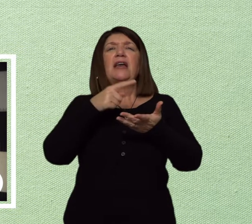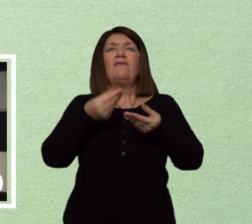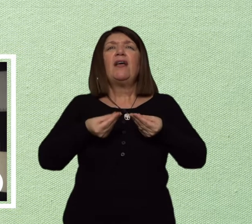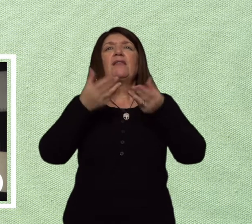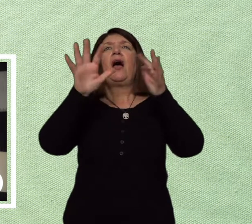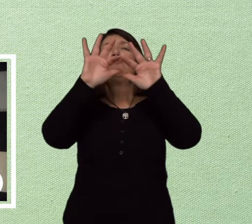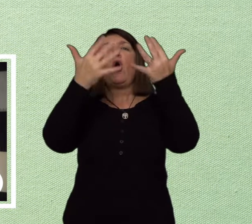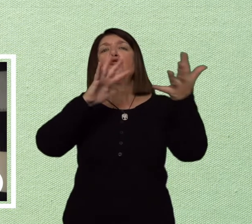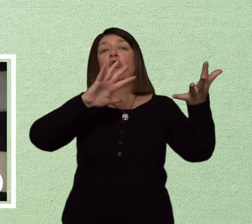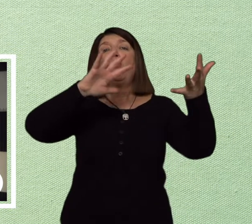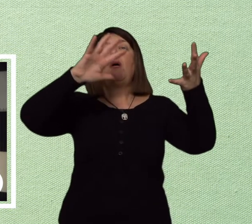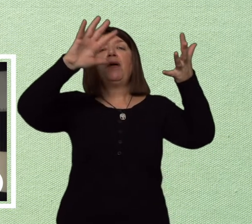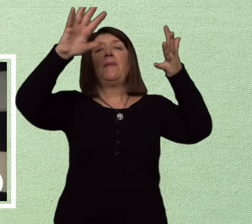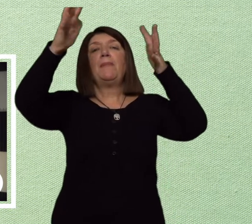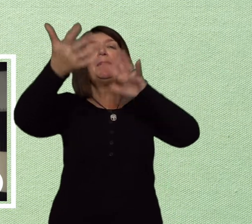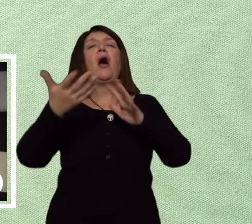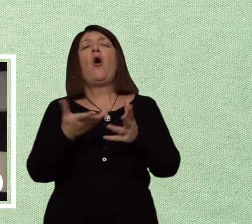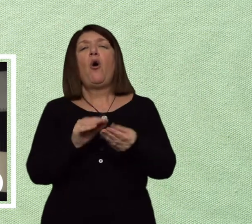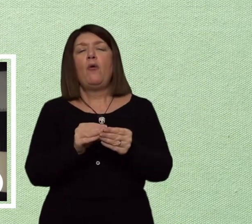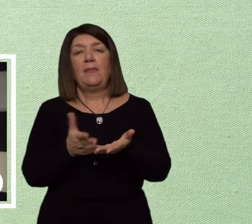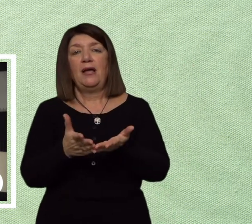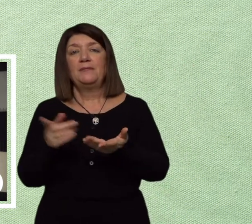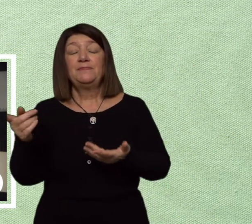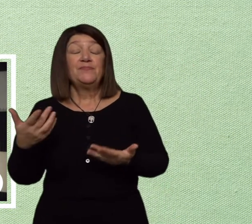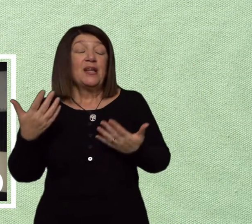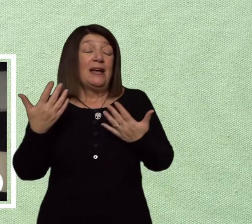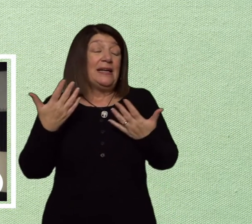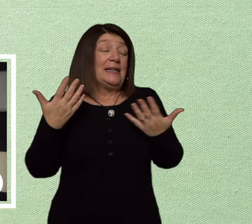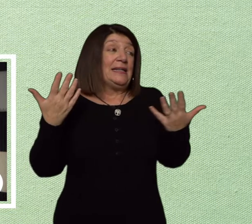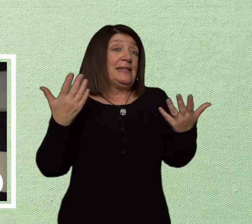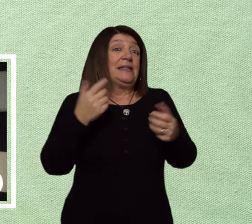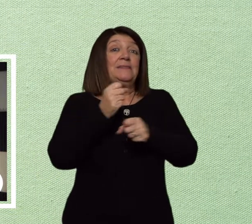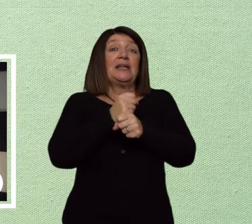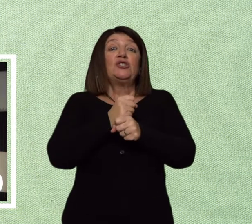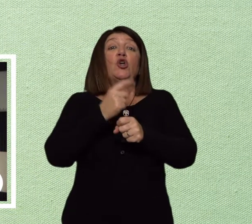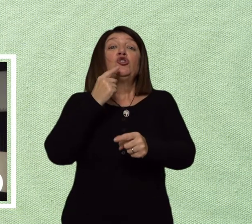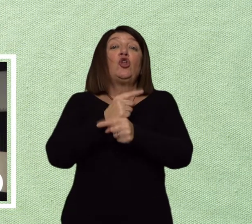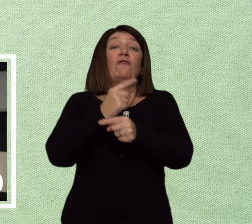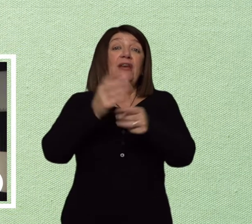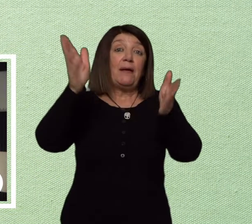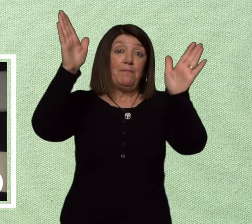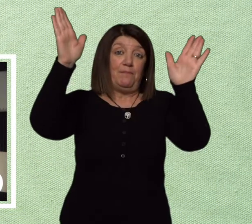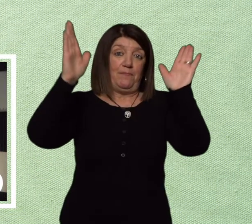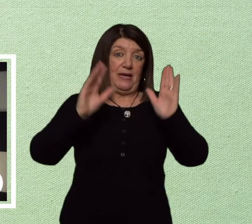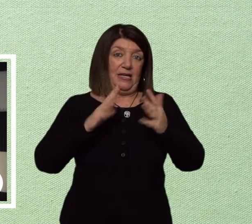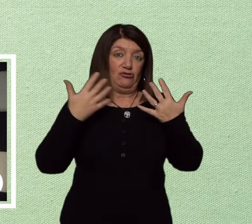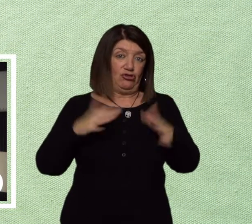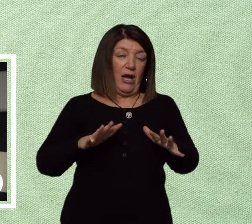tutto questo è già scritto nella medicina poi purtroppo categorizzano così come facciamo gli